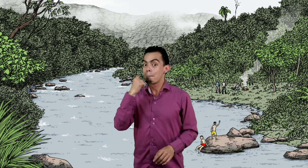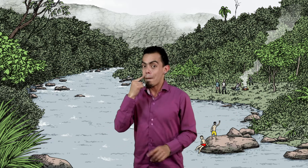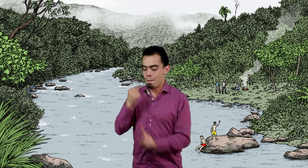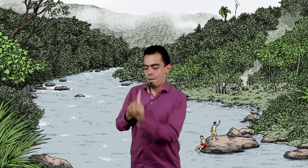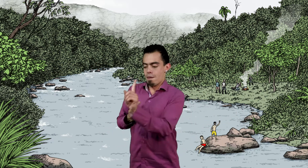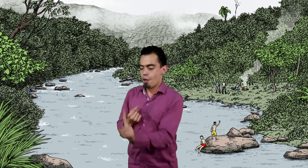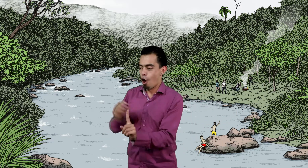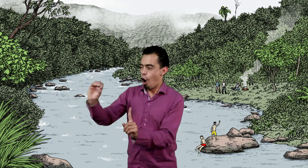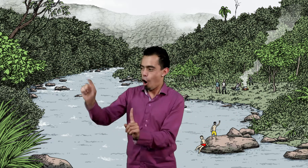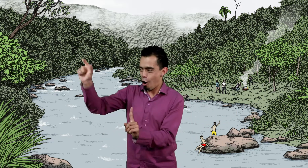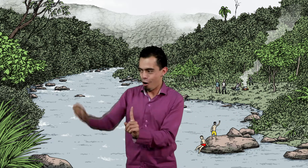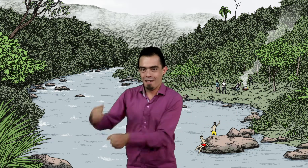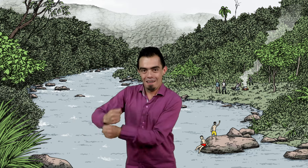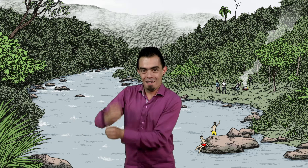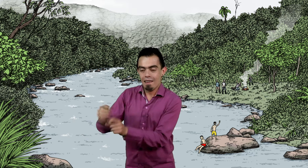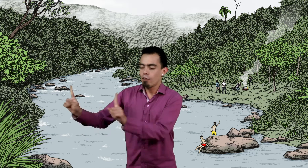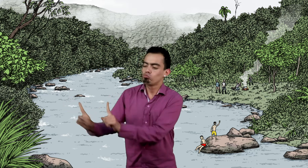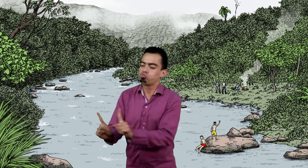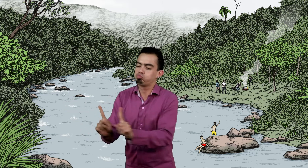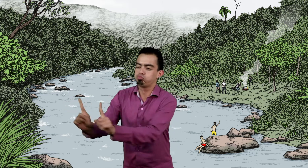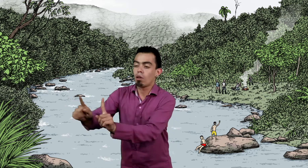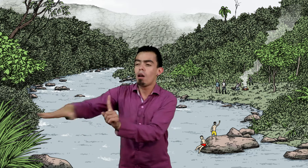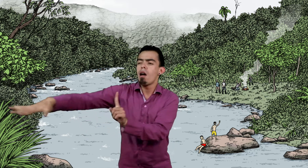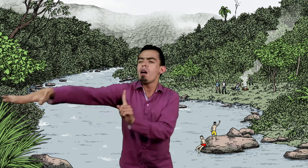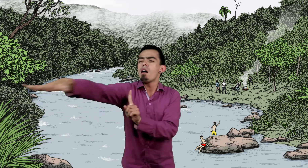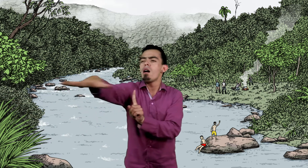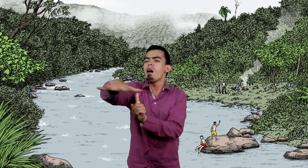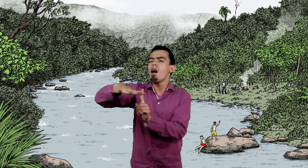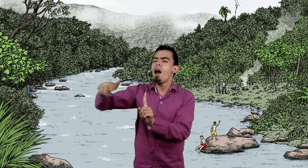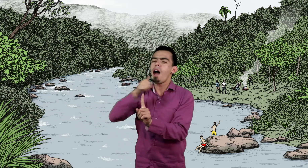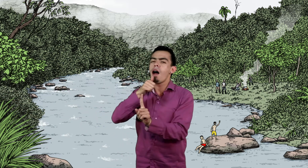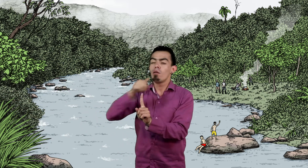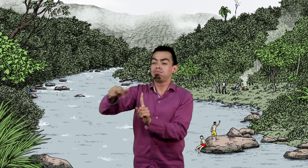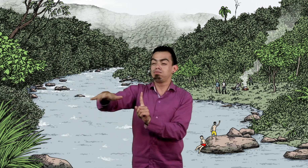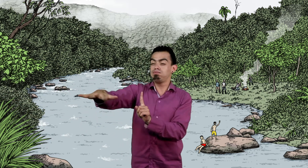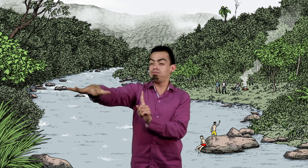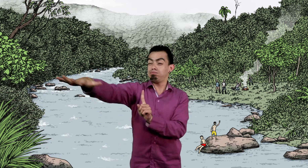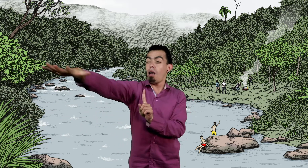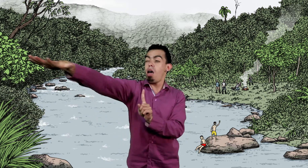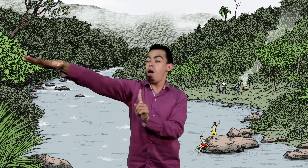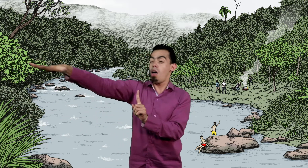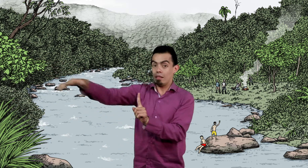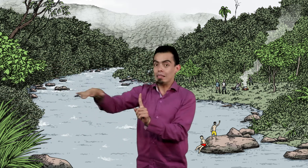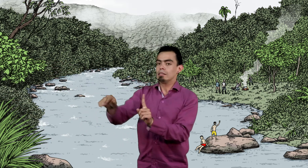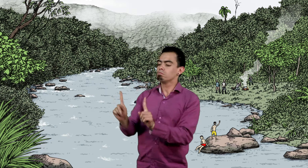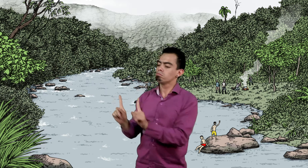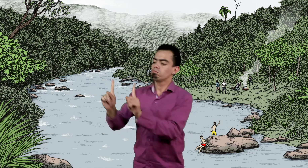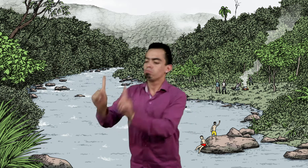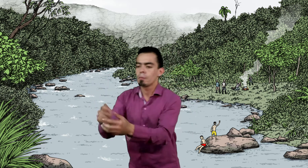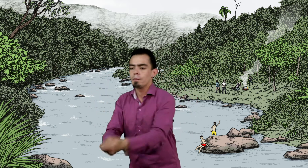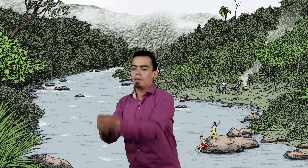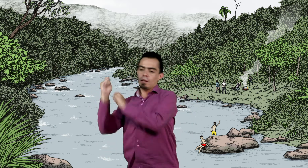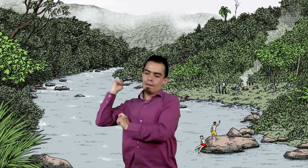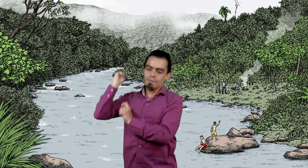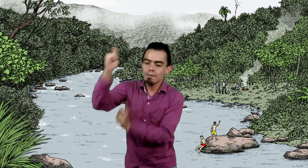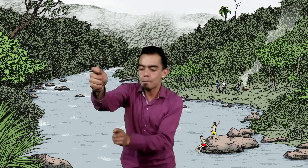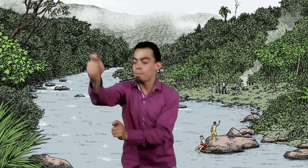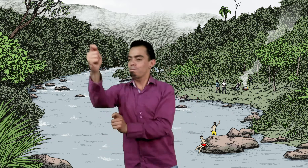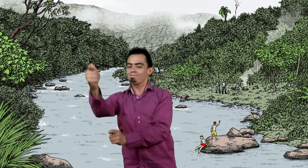Mientras mi papá y sus trabajadores pescaban,